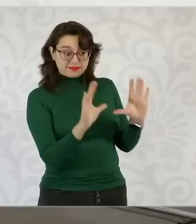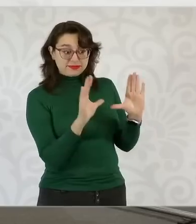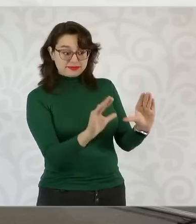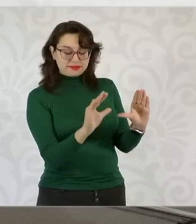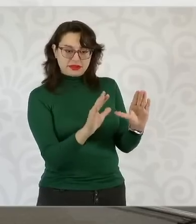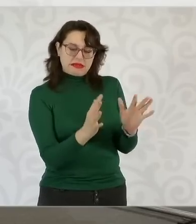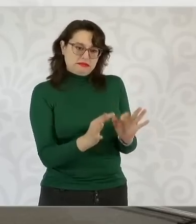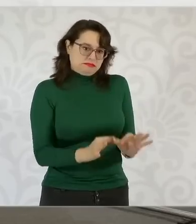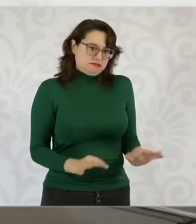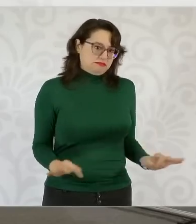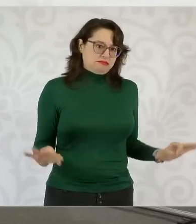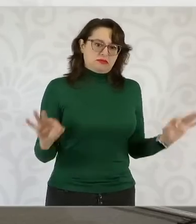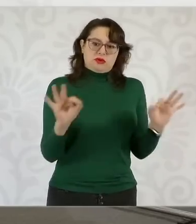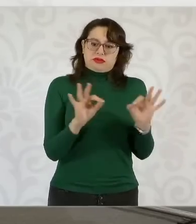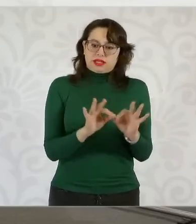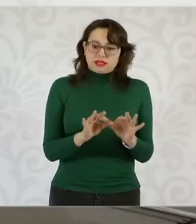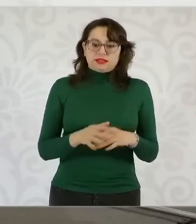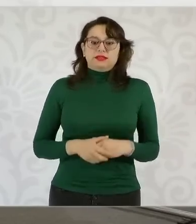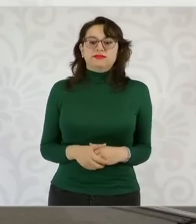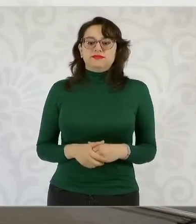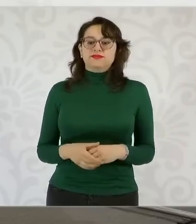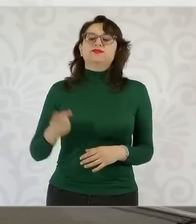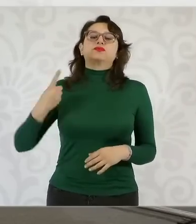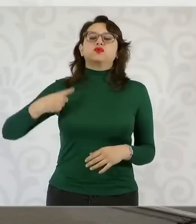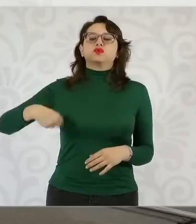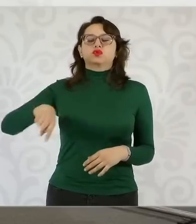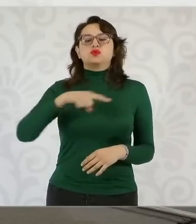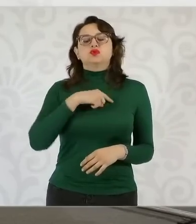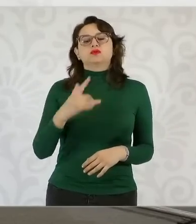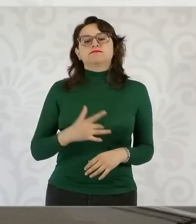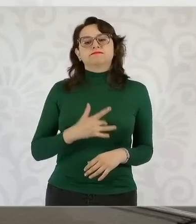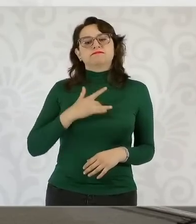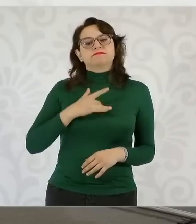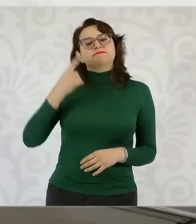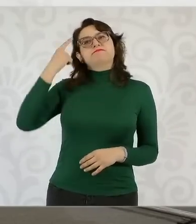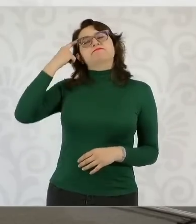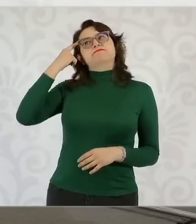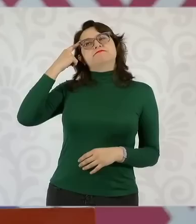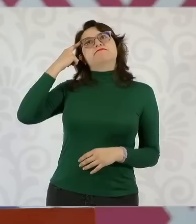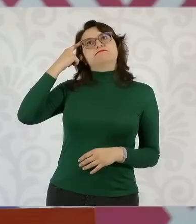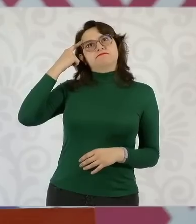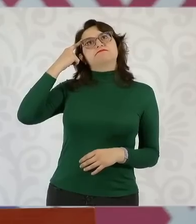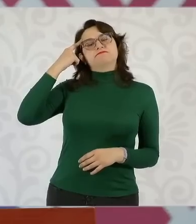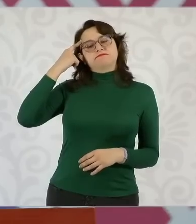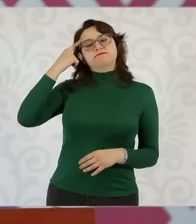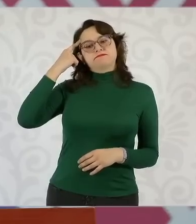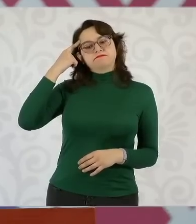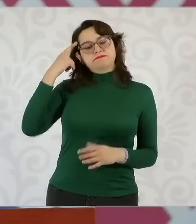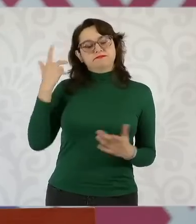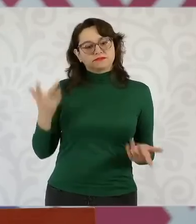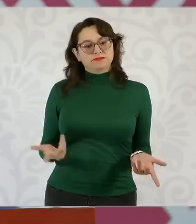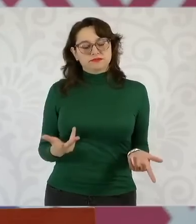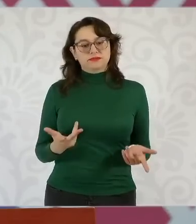una prioridad nosotros tenemos como filosofía de empresa y es el legado que nos han dejado nuestros